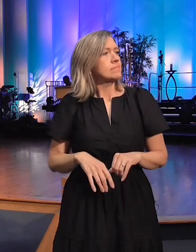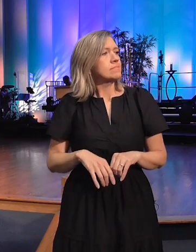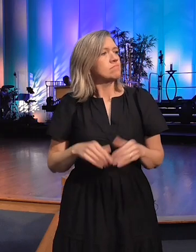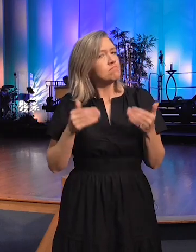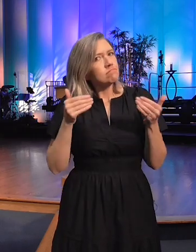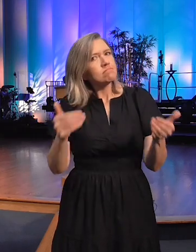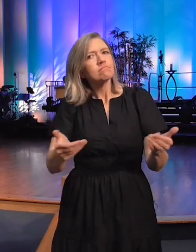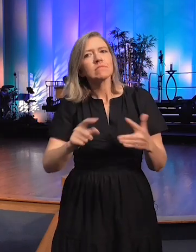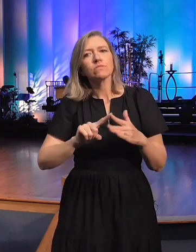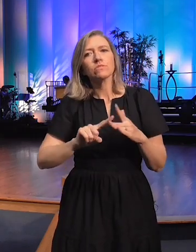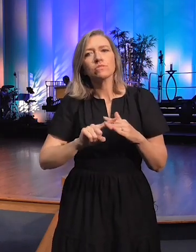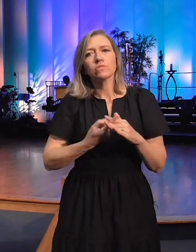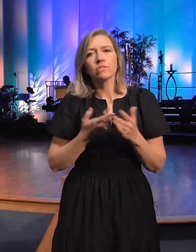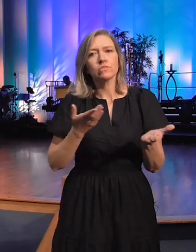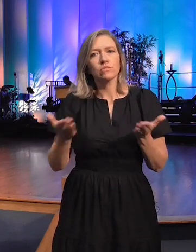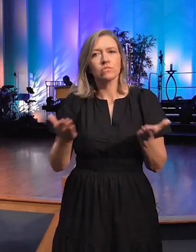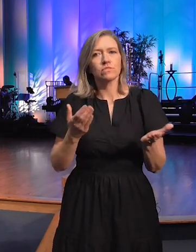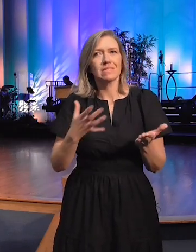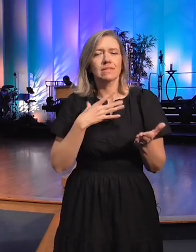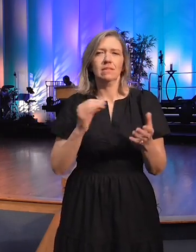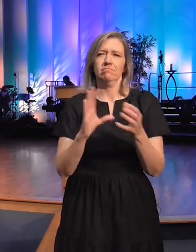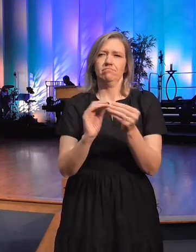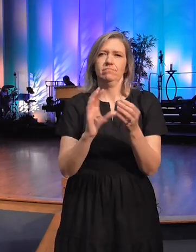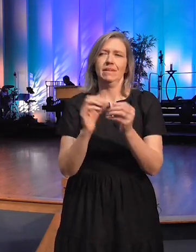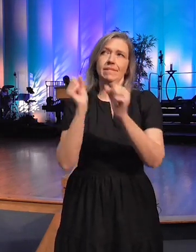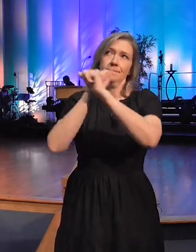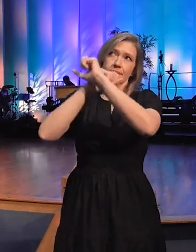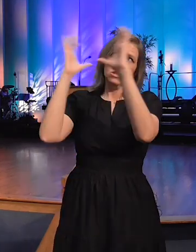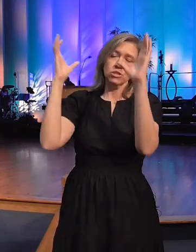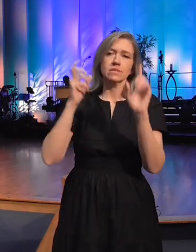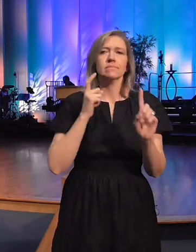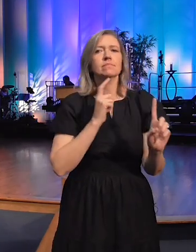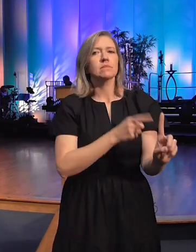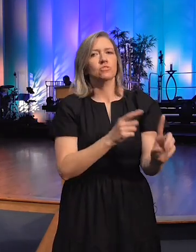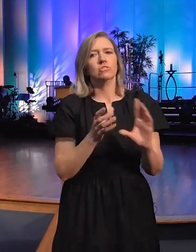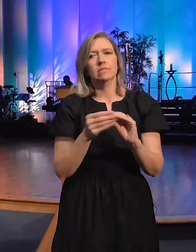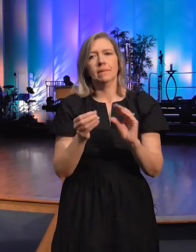gusta hacer nuestra visión y Misión y la visión y Misión que quiero que realmente